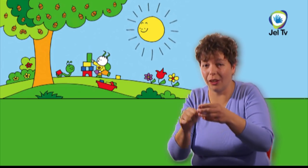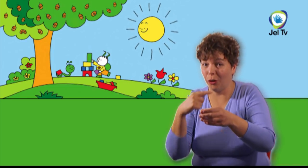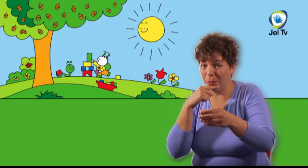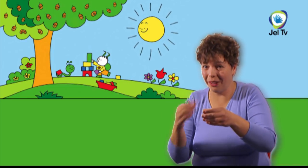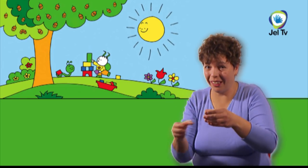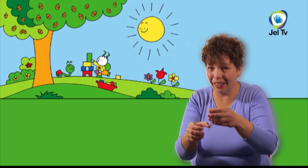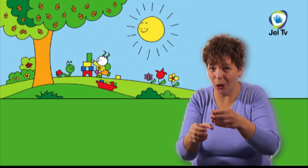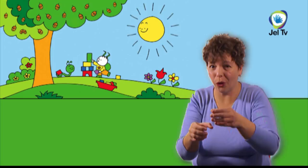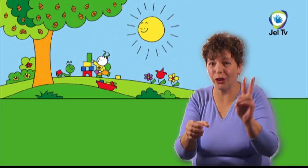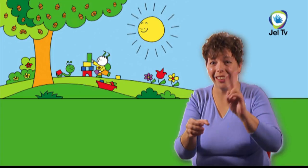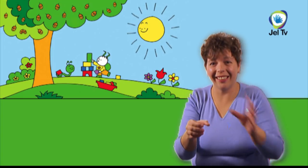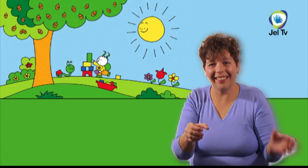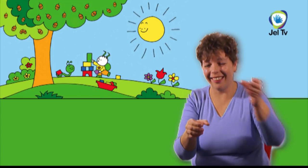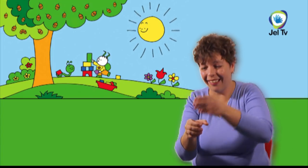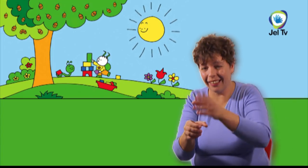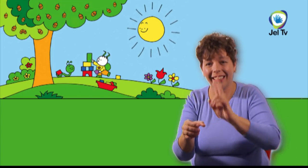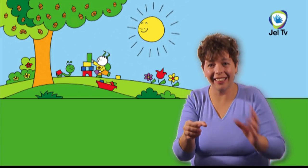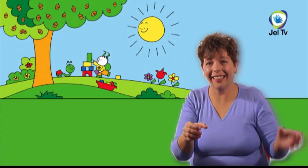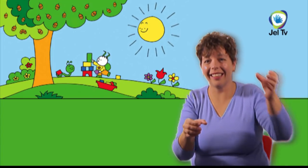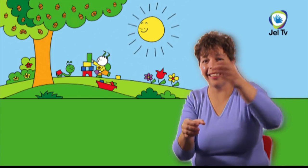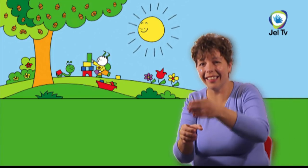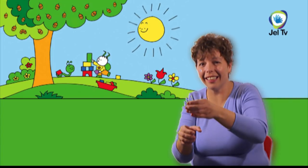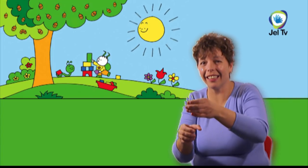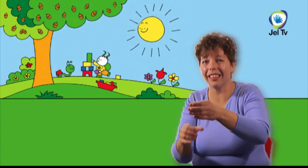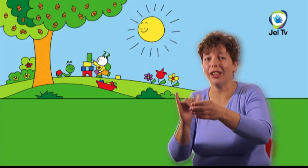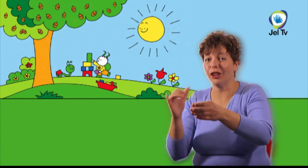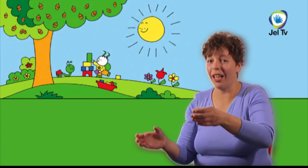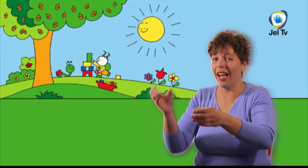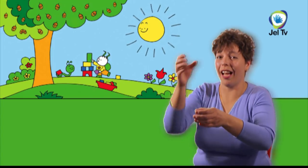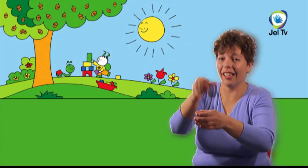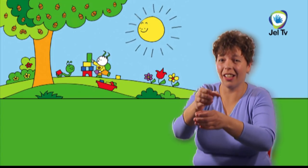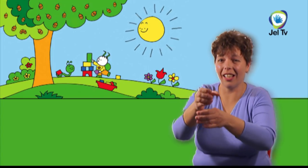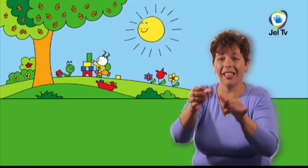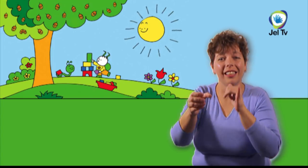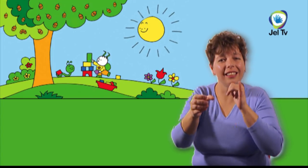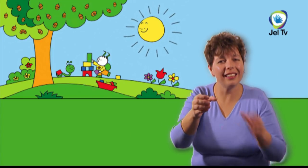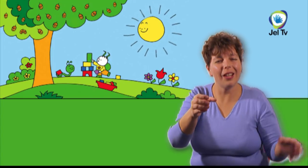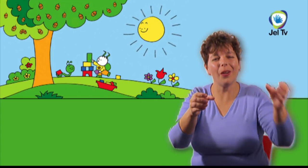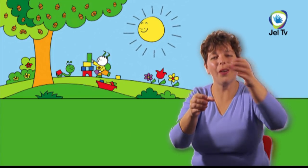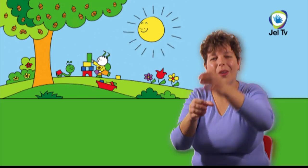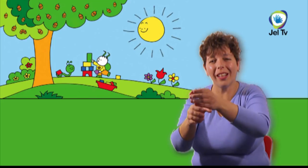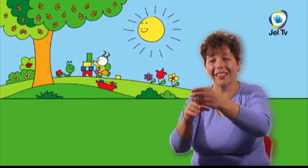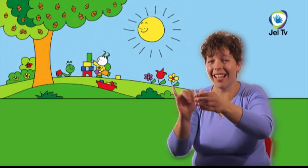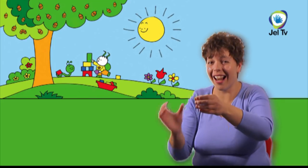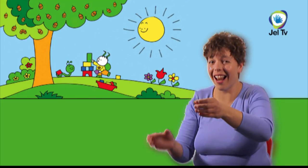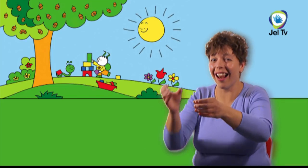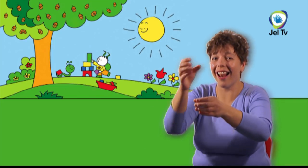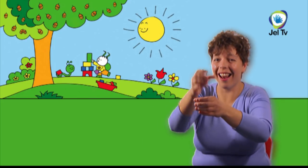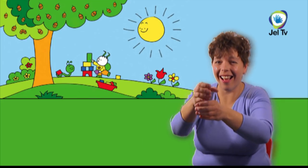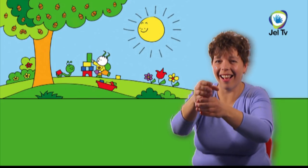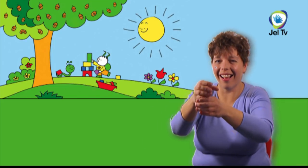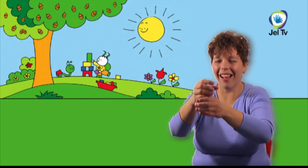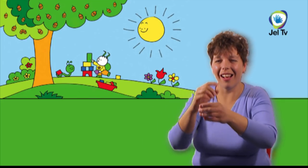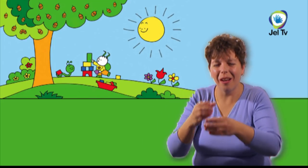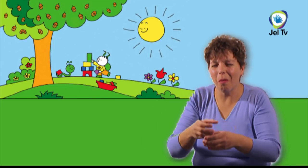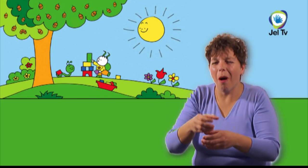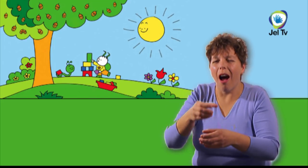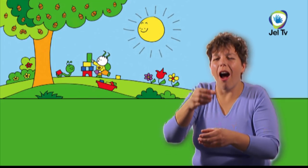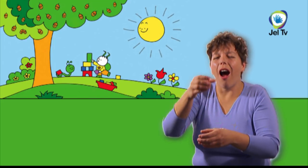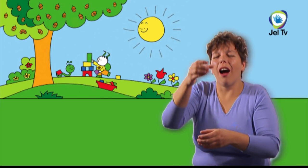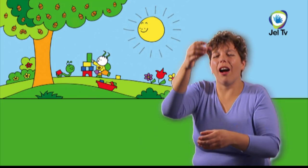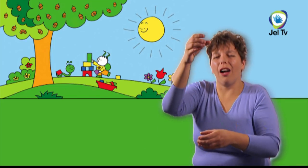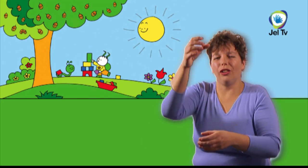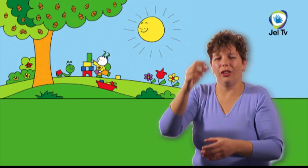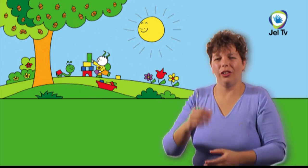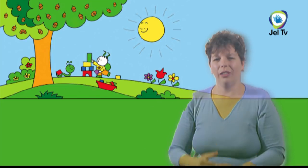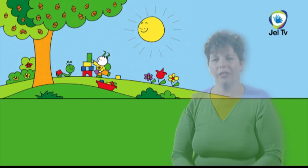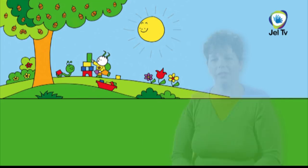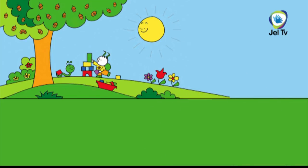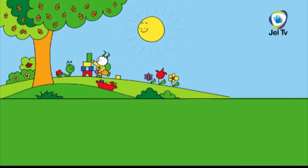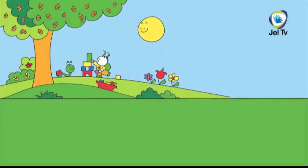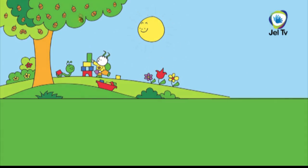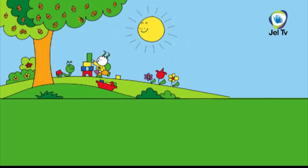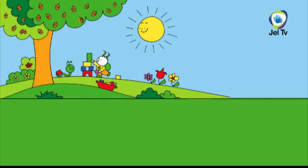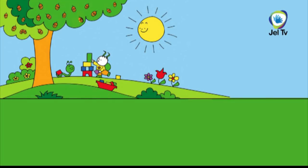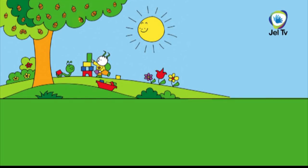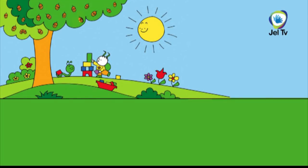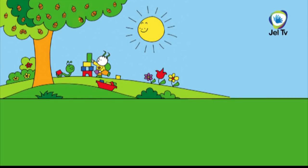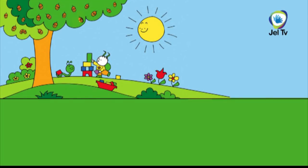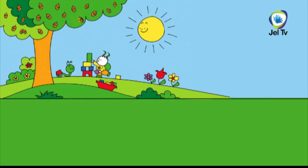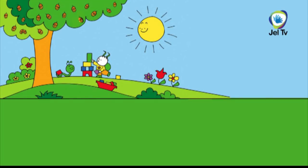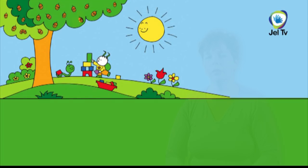Egy pirosat rakott alulra, rá két kéket, aztán egy sárgát, egy zöldet, egy lilát és így tovább. A torony nőtt, nőtt, ismét egyre magasabb lett.